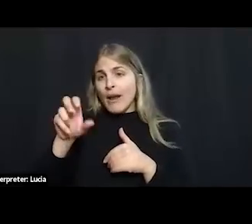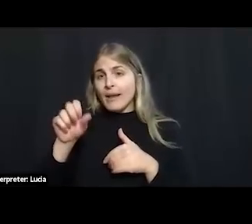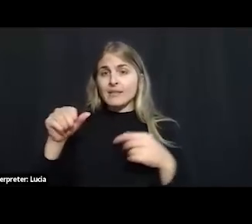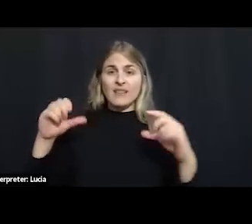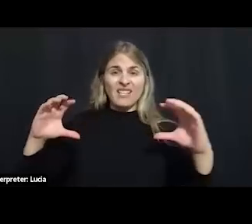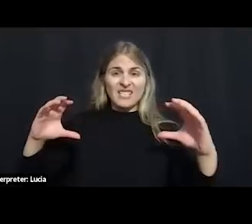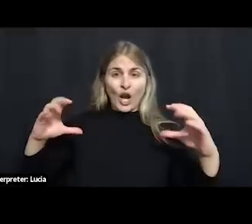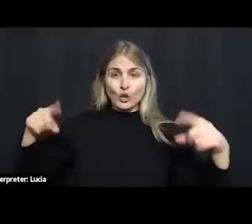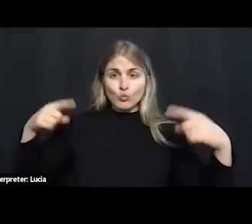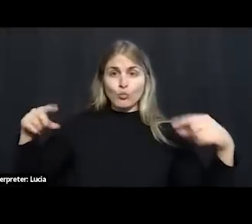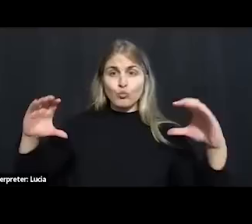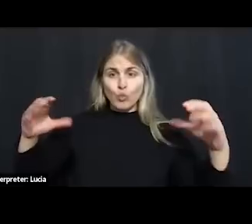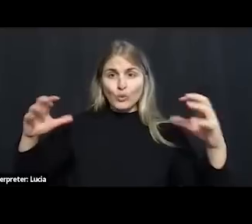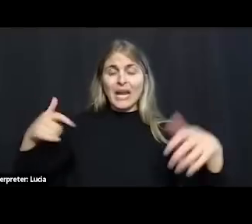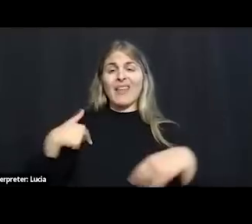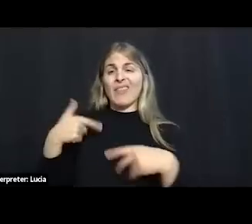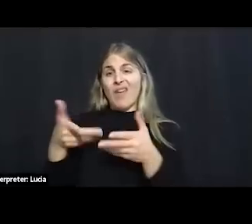Hacen mucho, soy muy afortunada de tenerlos".